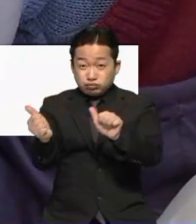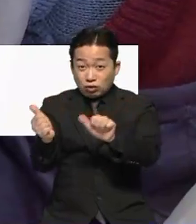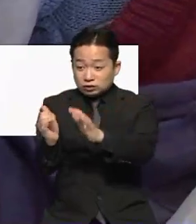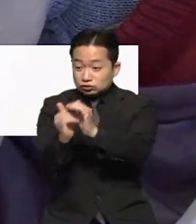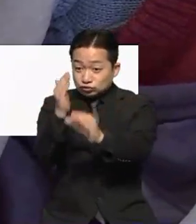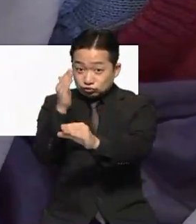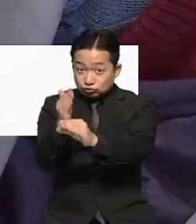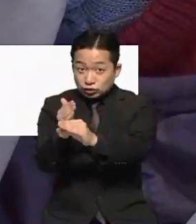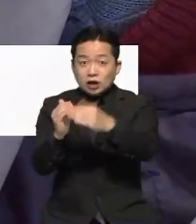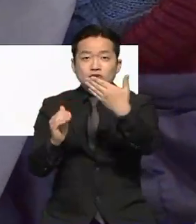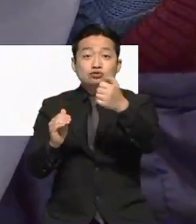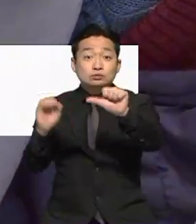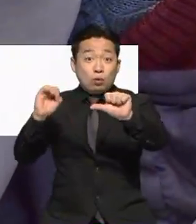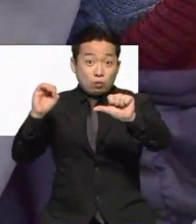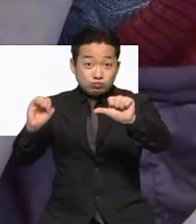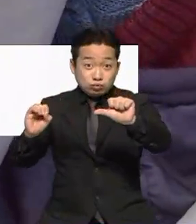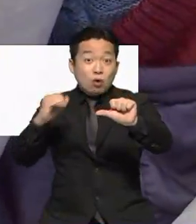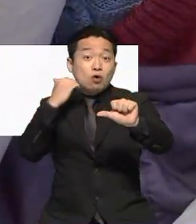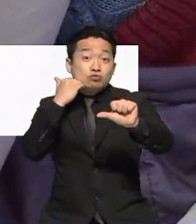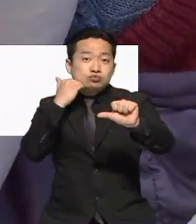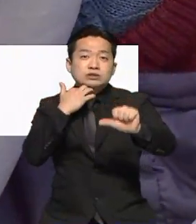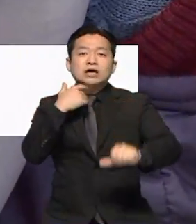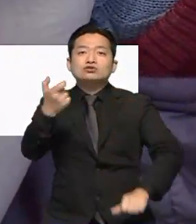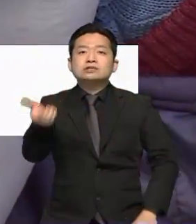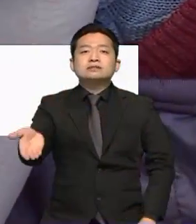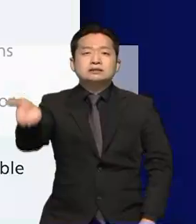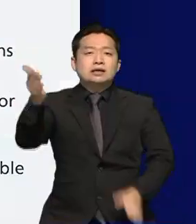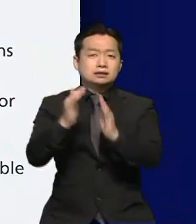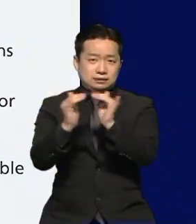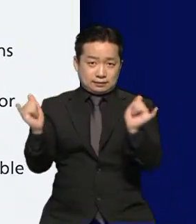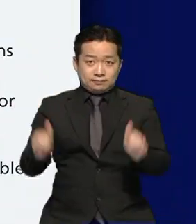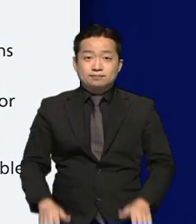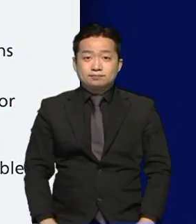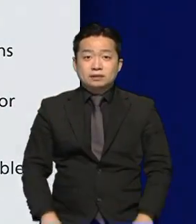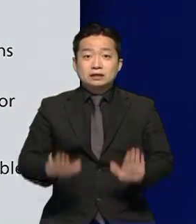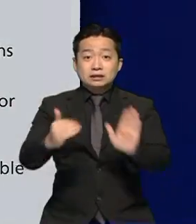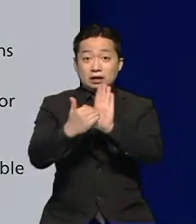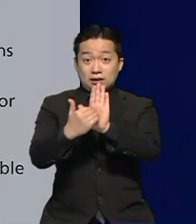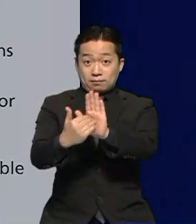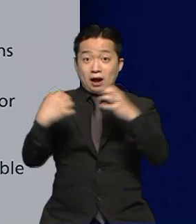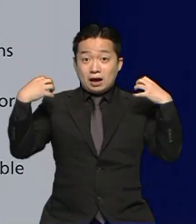차지하는 60세 이상이기 때문입니다. 방역당국 관계자는 영국을 예로 들었는데